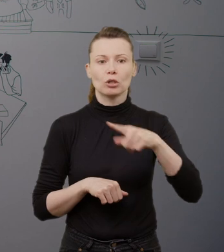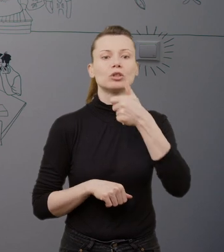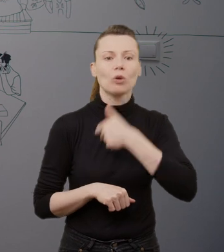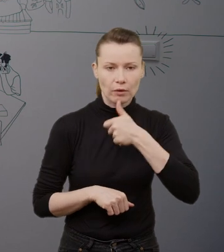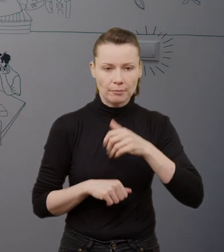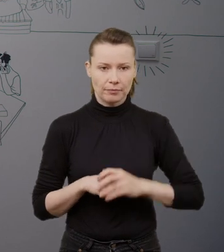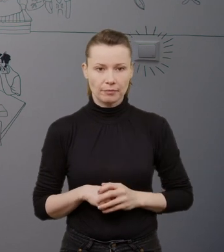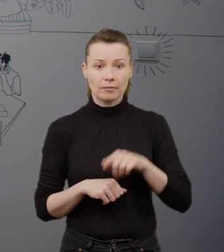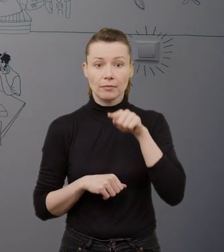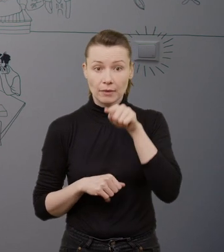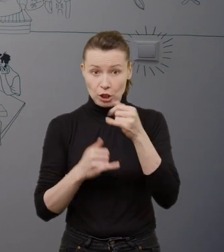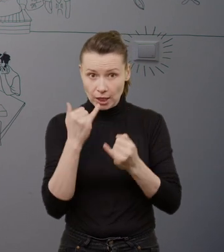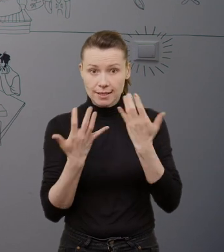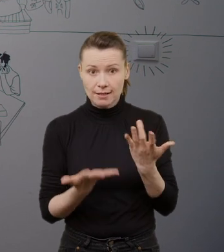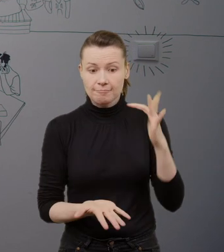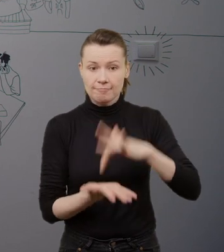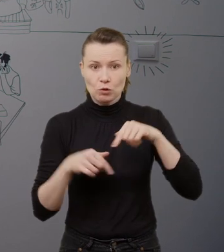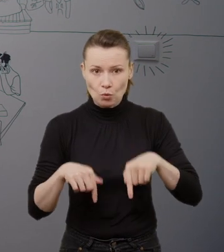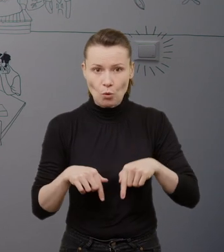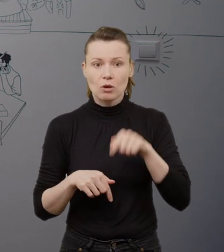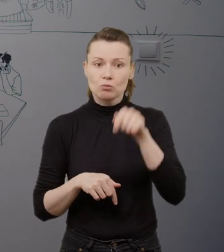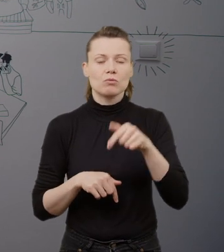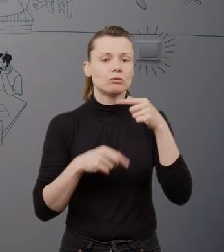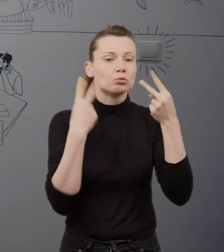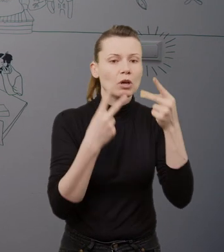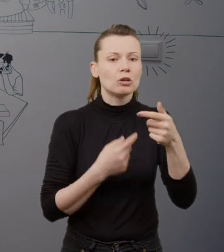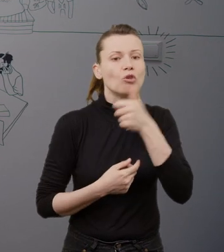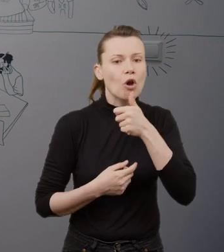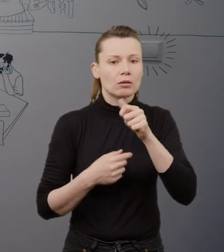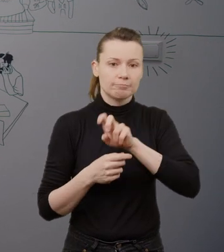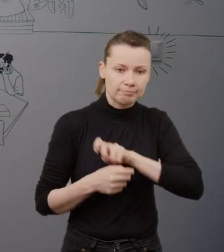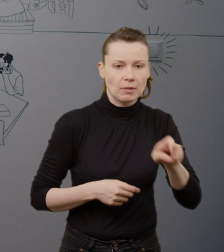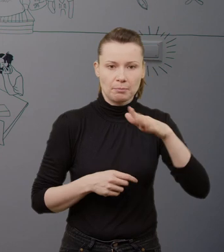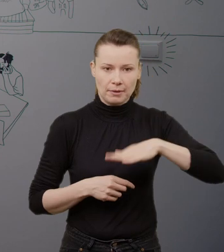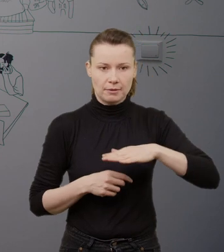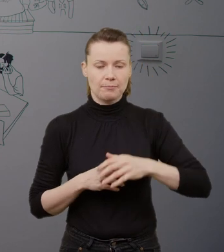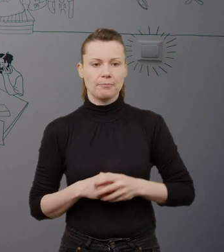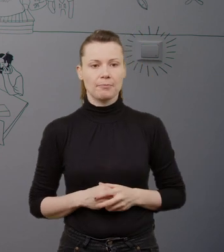i to zielonego pasa szukaj na ścianach na parterze, jeśli chcesz dostać się do sali widowiskowej.